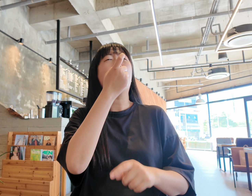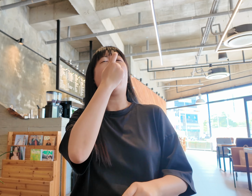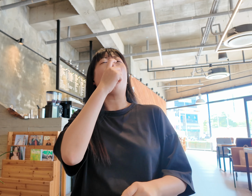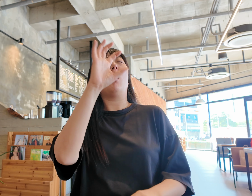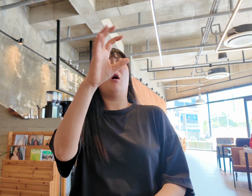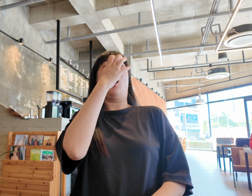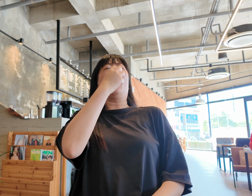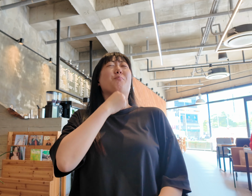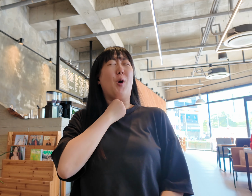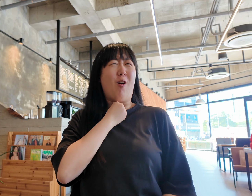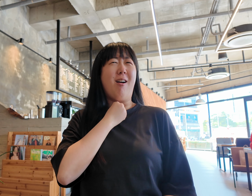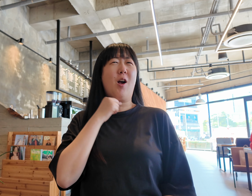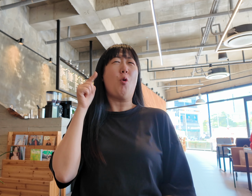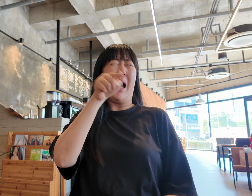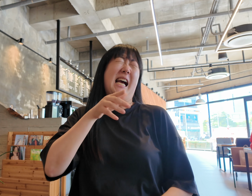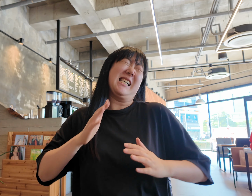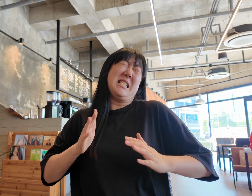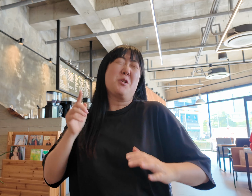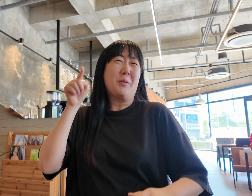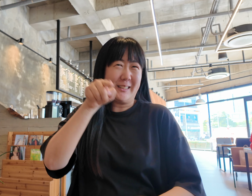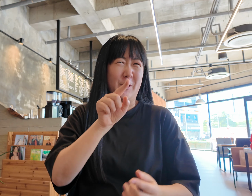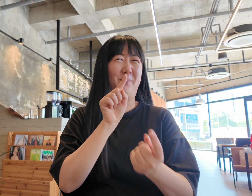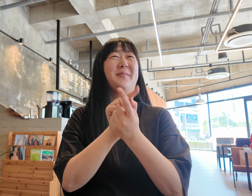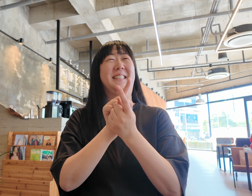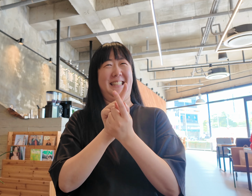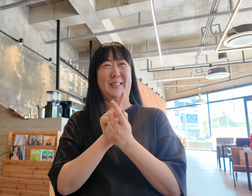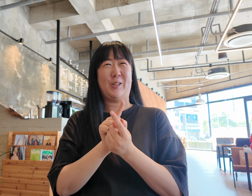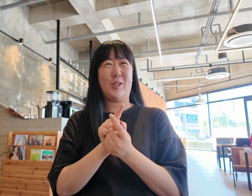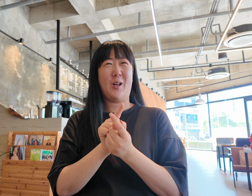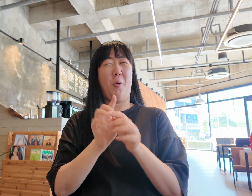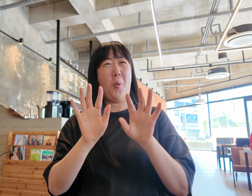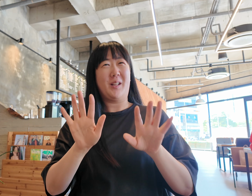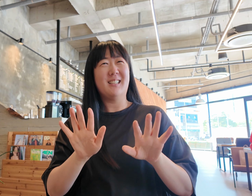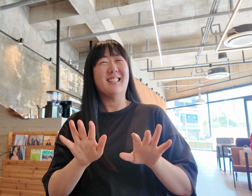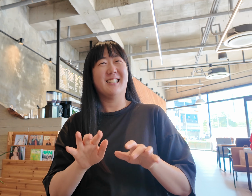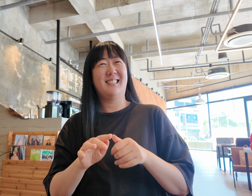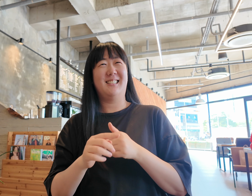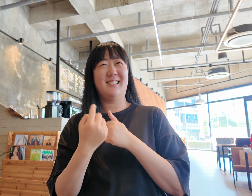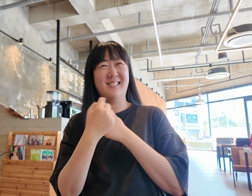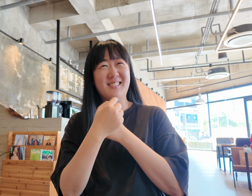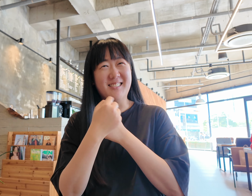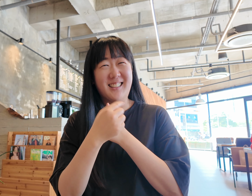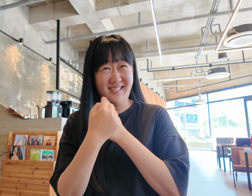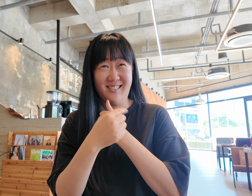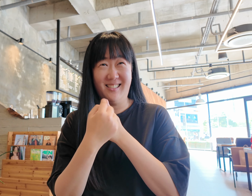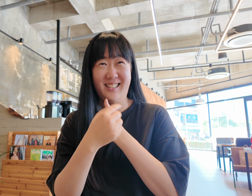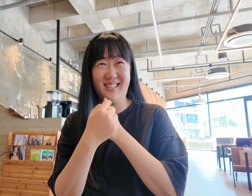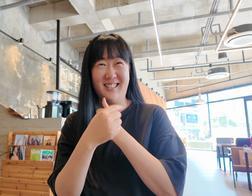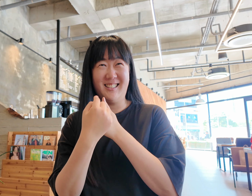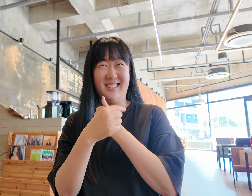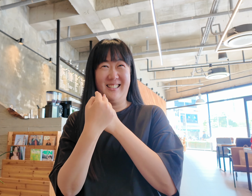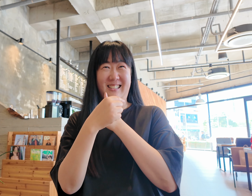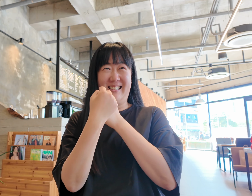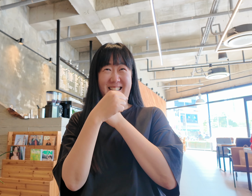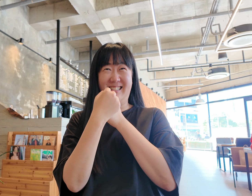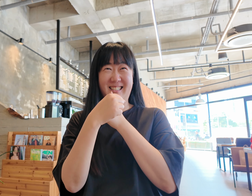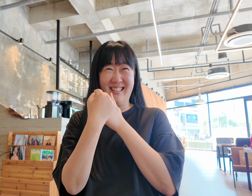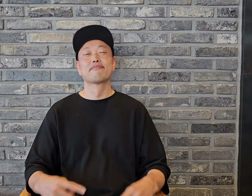Wow, ich habe es gelernt. Ich wollte es unbedingt einfach mal ausprobieren, also stürmte ich rüber und traf ihn. Bitte lehre mich heute gut, haha.